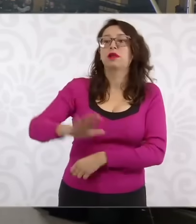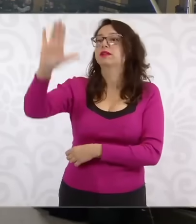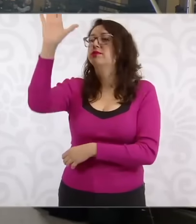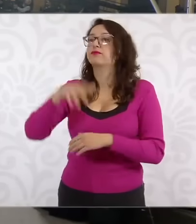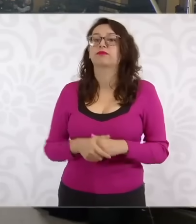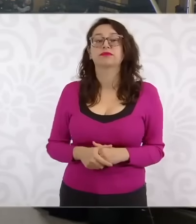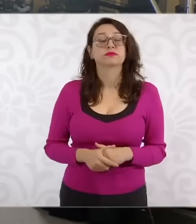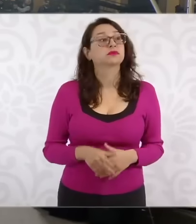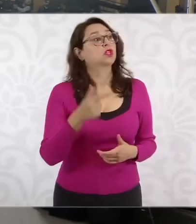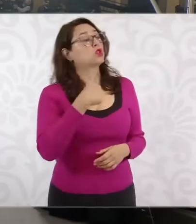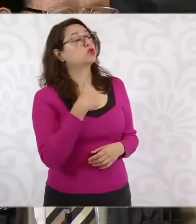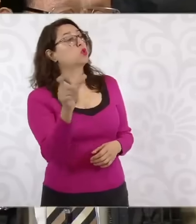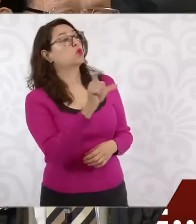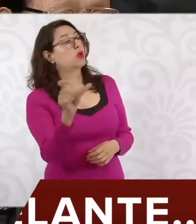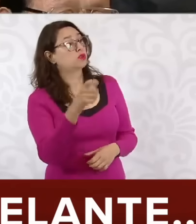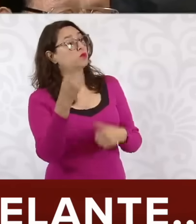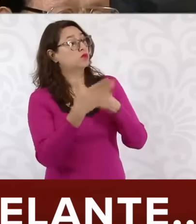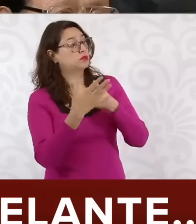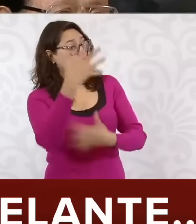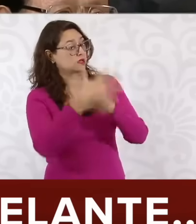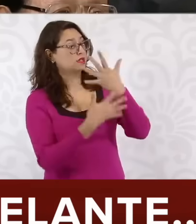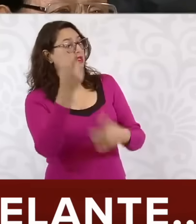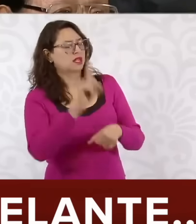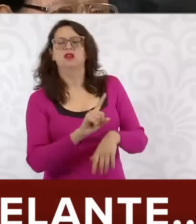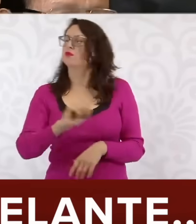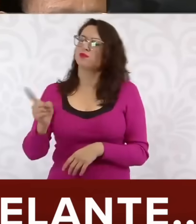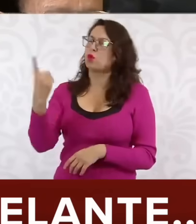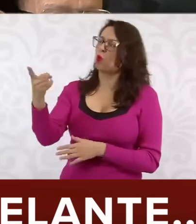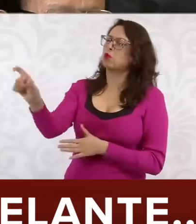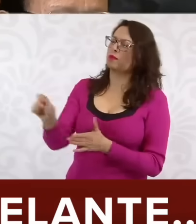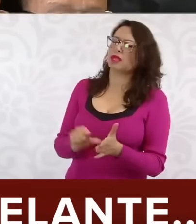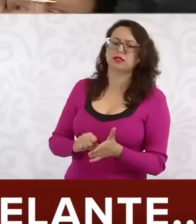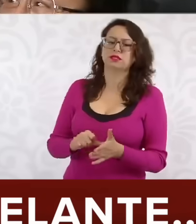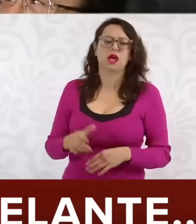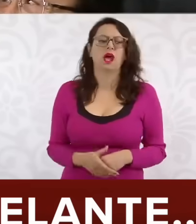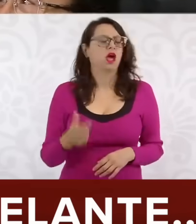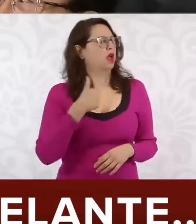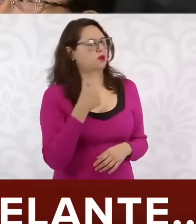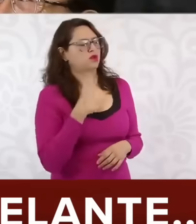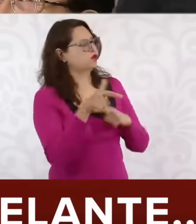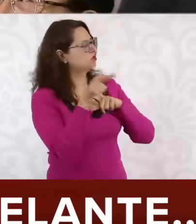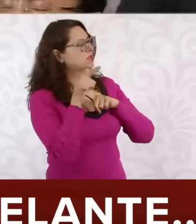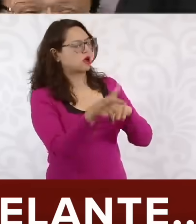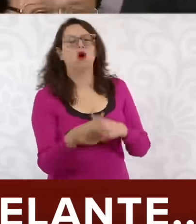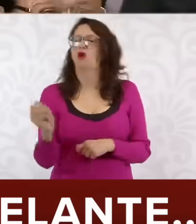¿me va a dar la palabra en 15 días o cuándo? En un mes. Ah, no, no. Entonces, agotemos, presidenta.